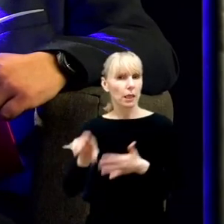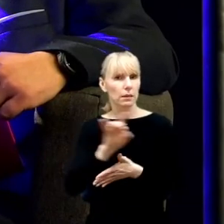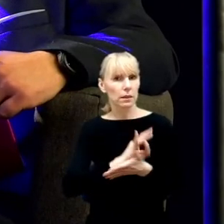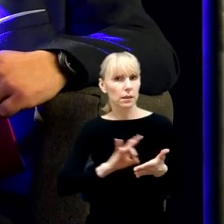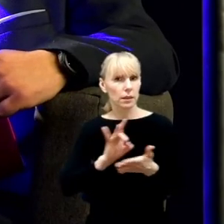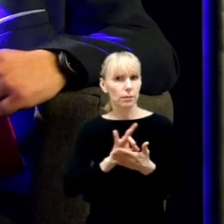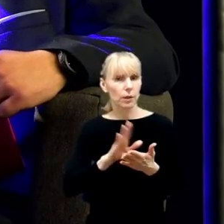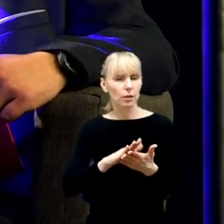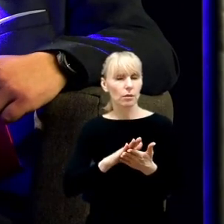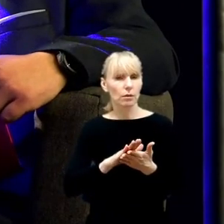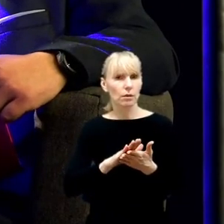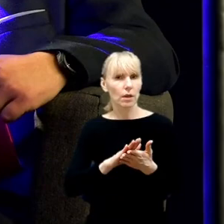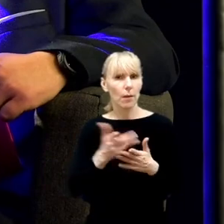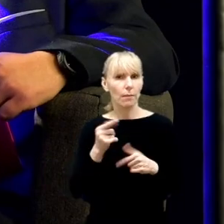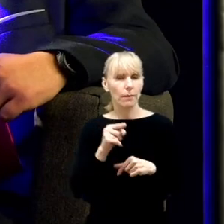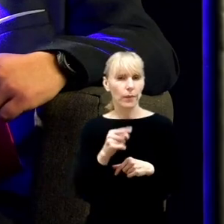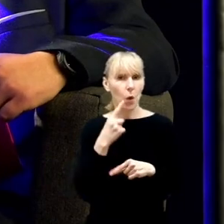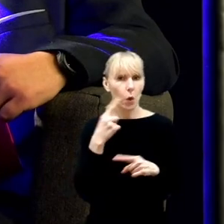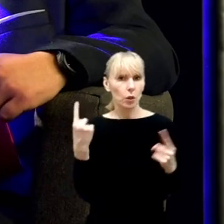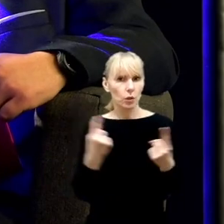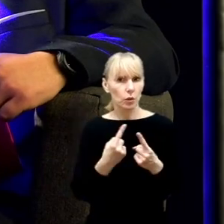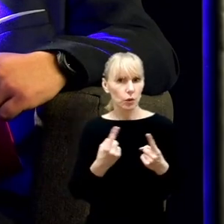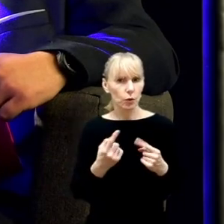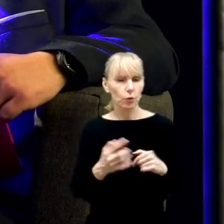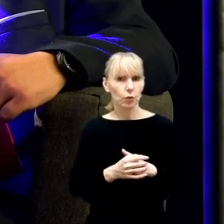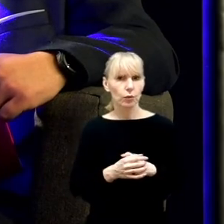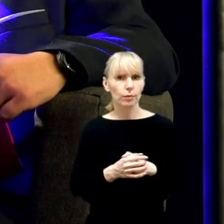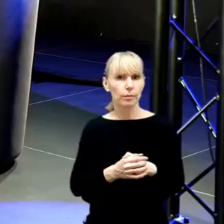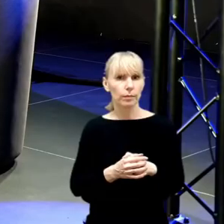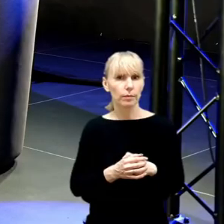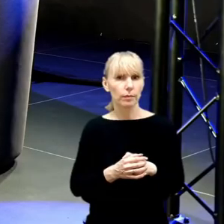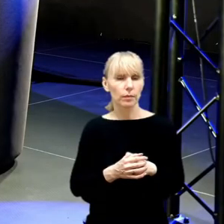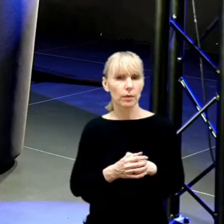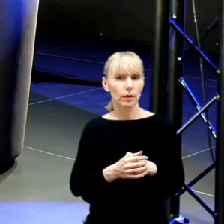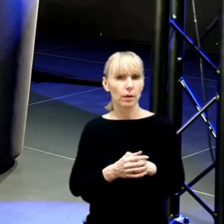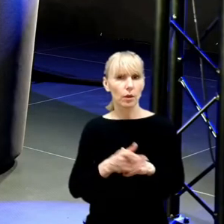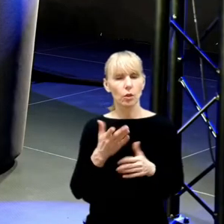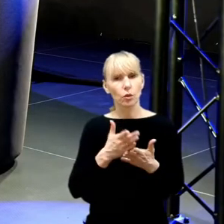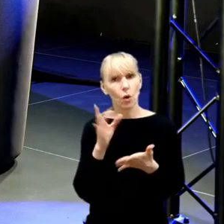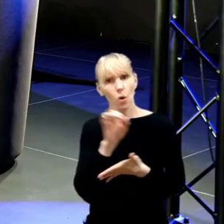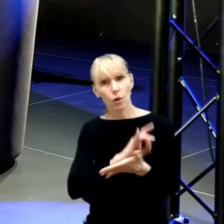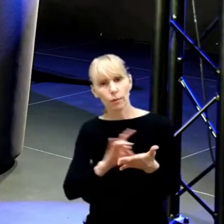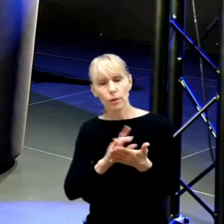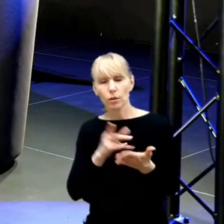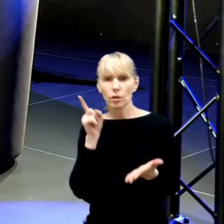i że duży wachlarz narzędzi, instrumentów, że są gminy, w których się da i naprawdę dobrze to wygląda,